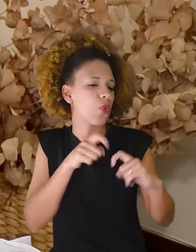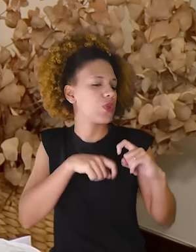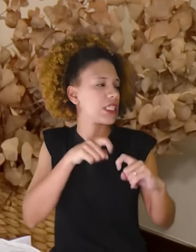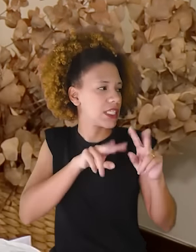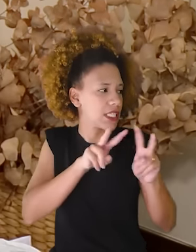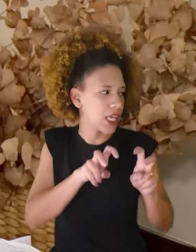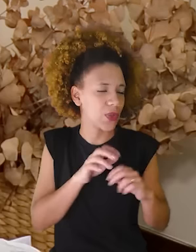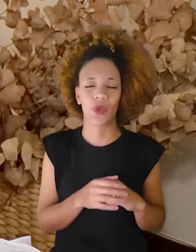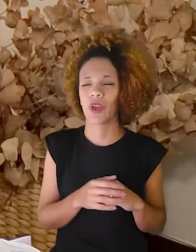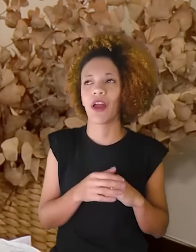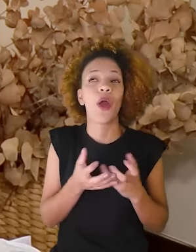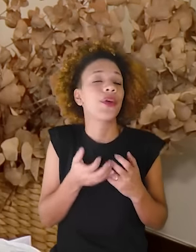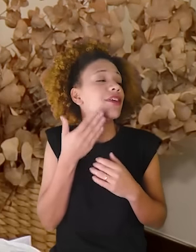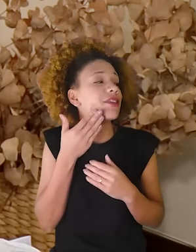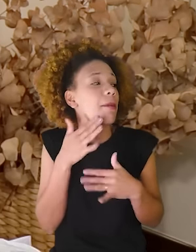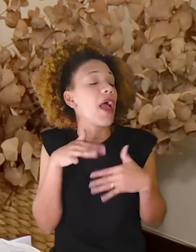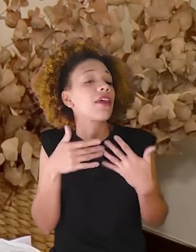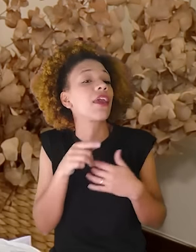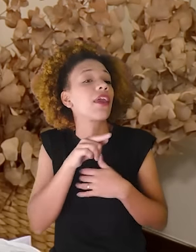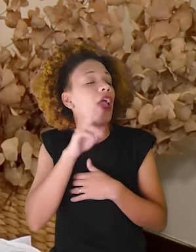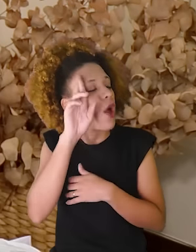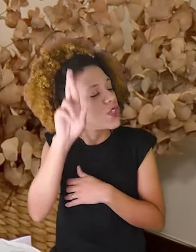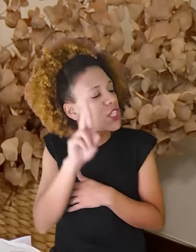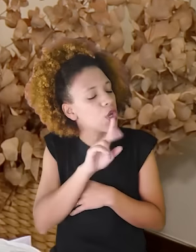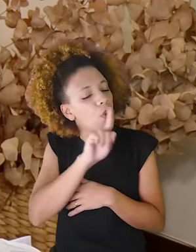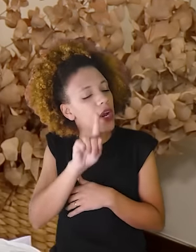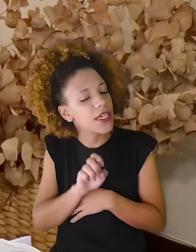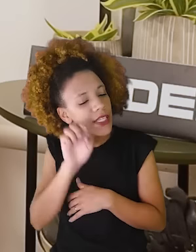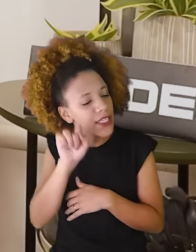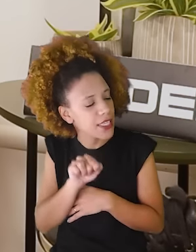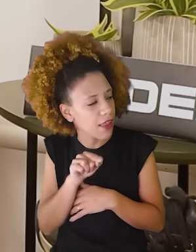sexo filho eu quer eu queria saber quem é o seu Zé nesse lugar ass cara é um assunto que